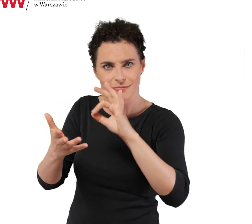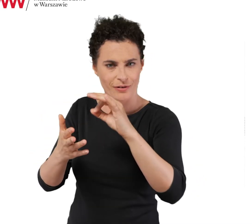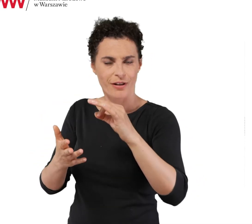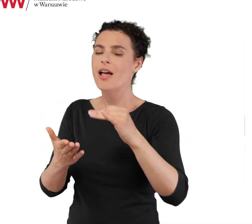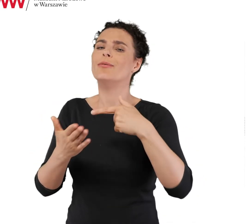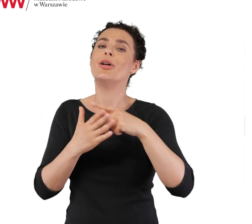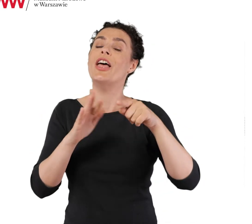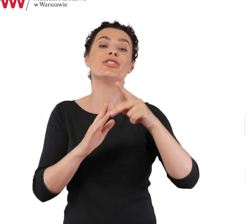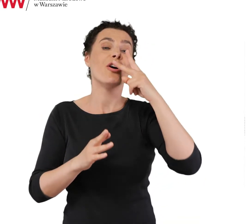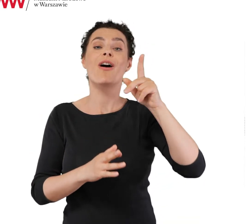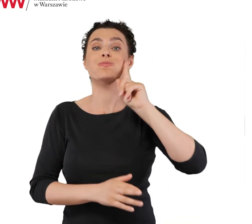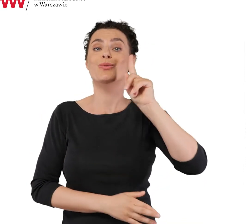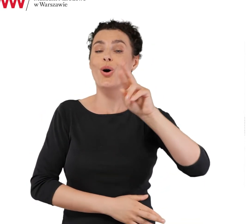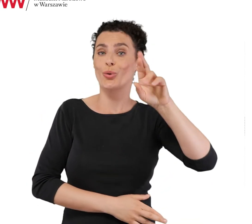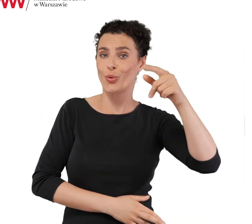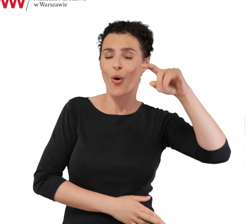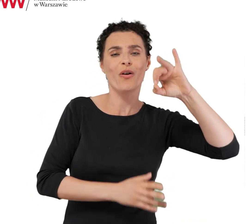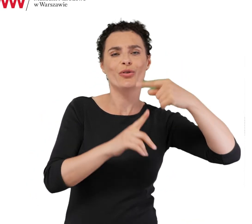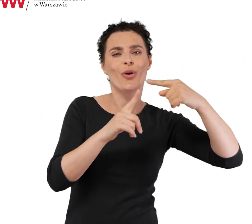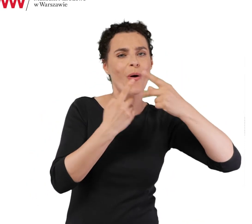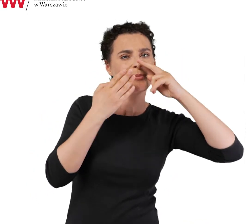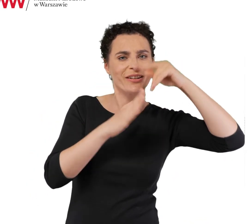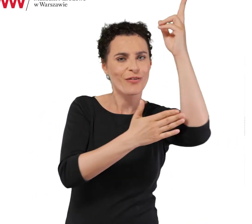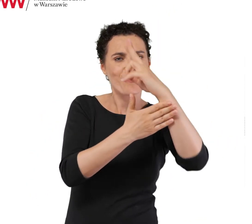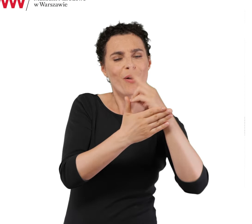Romantyczne przedstawienie natury w tle portretu